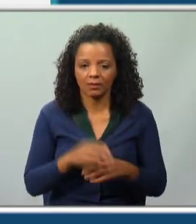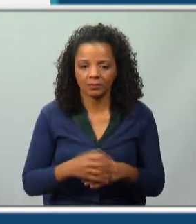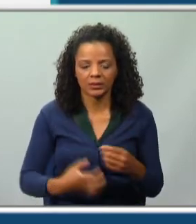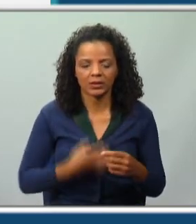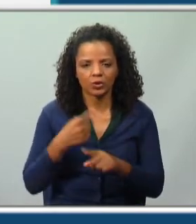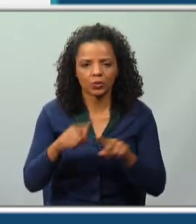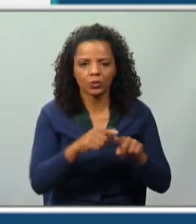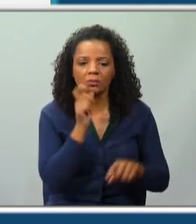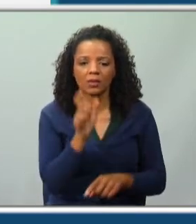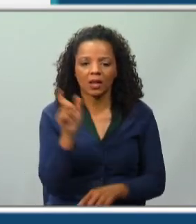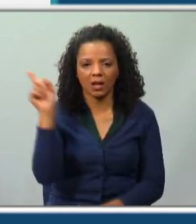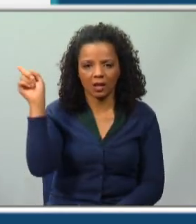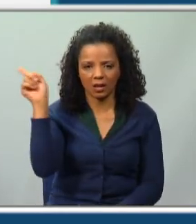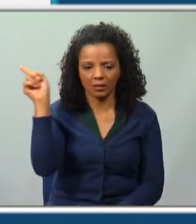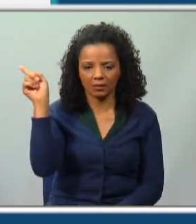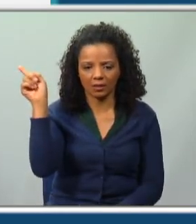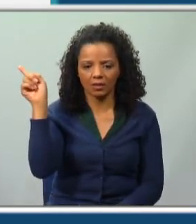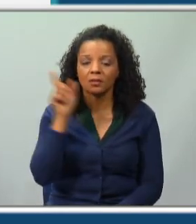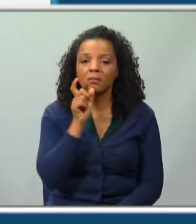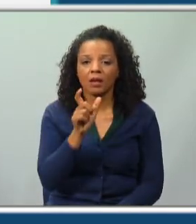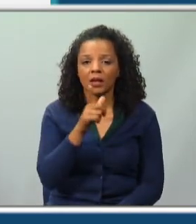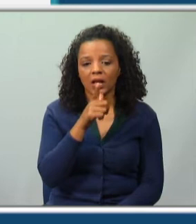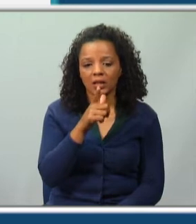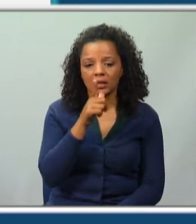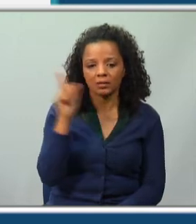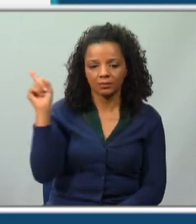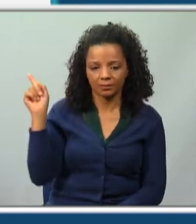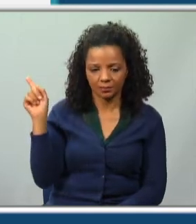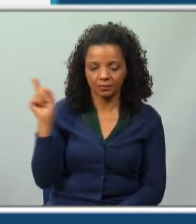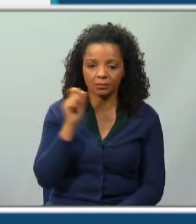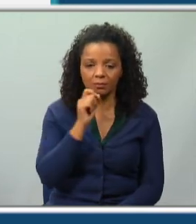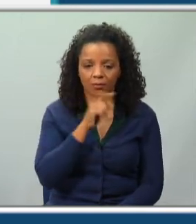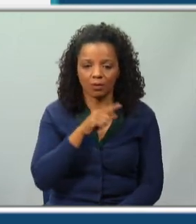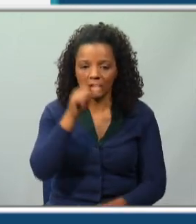significados de mocho um cabo que vem do latim multluz tanto pode ser uma ave de 貓頭鷹的含義拉丁語 mulluz 可以是